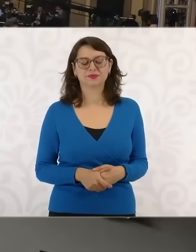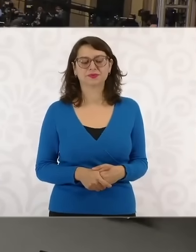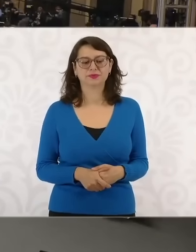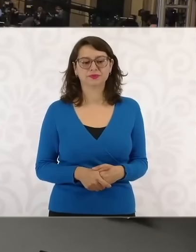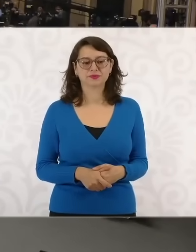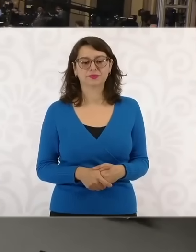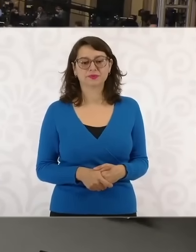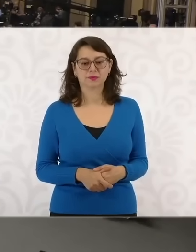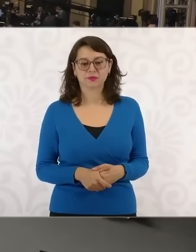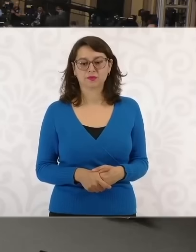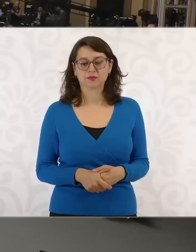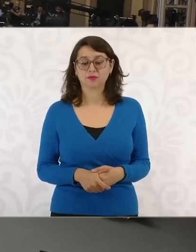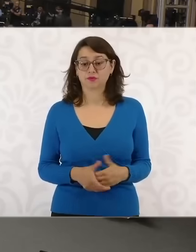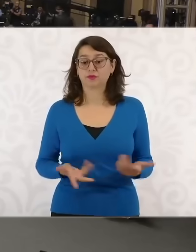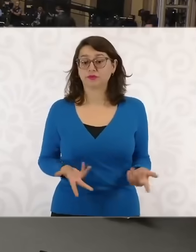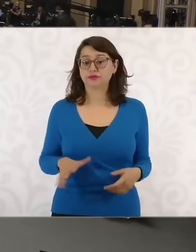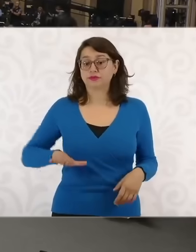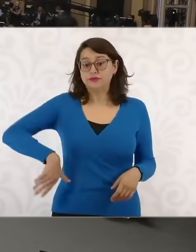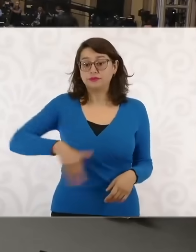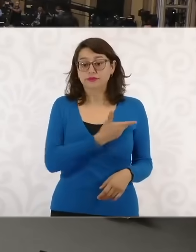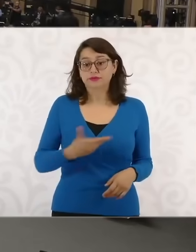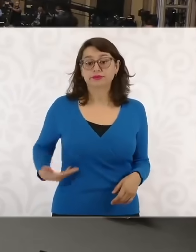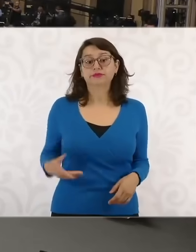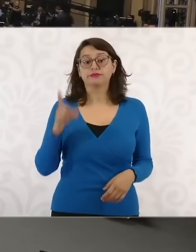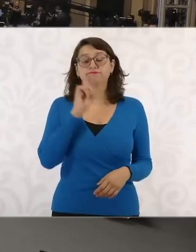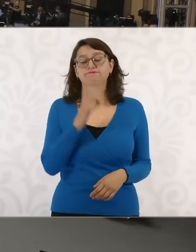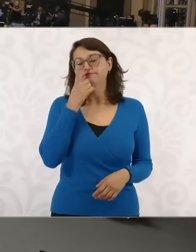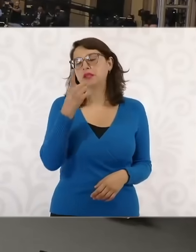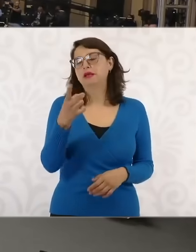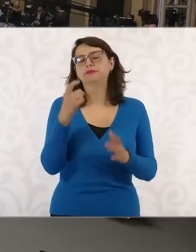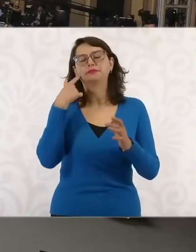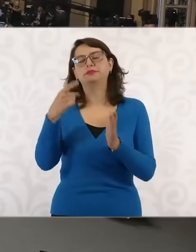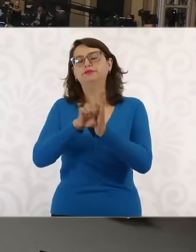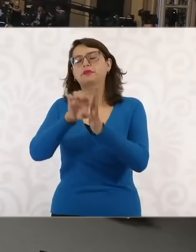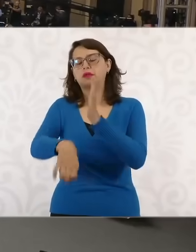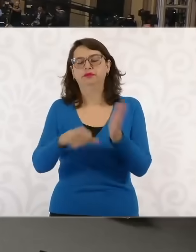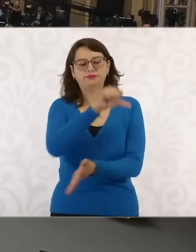Sí, como comentaba la presidenta, en los centros de salud, por poner un ejemplo, habían en el